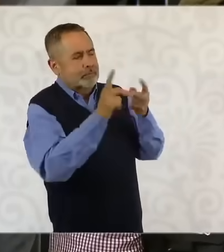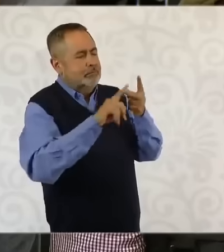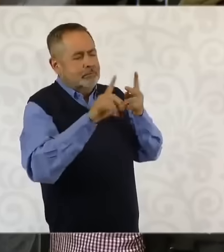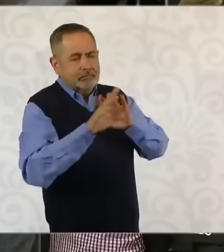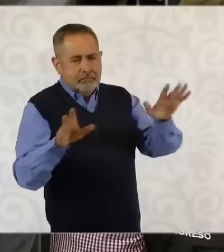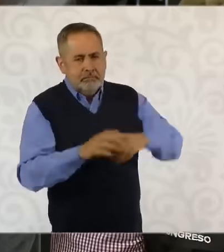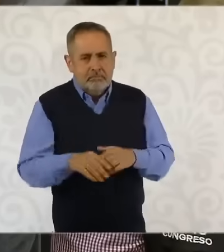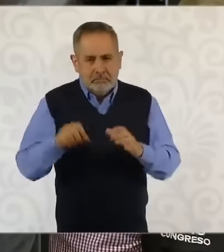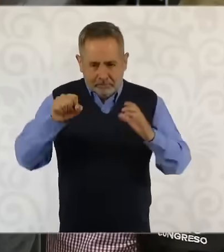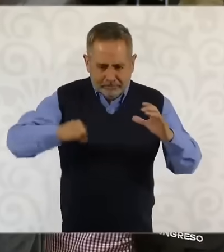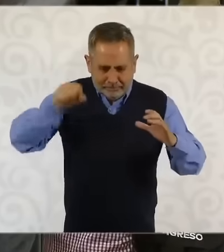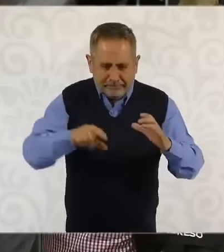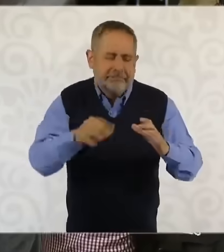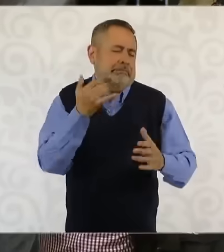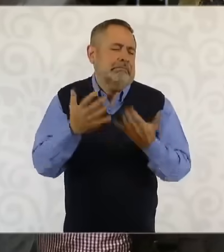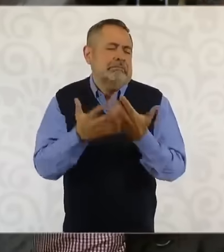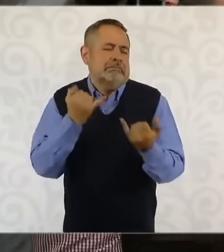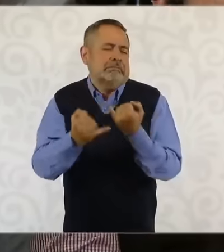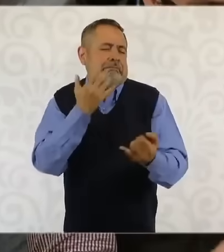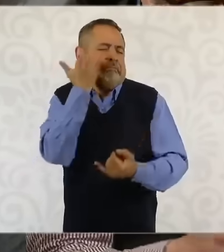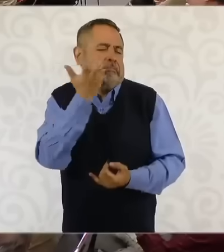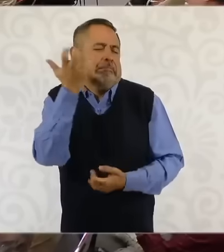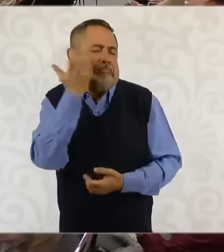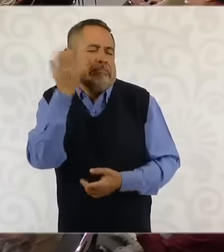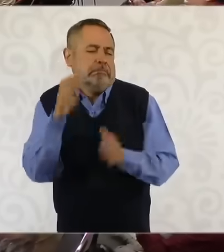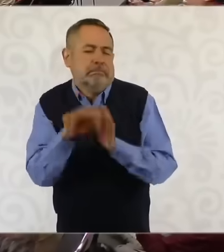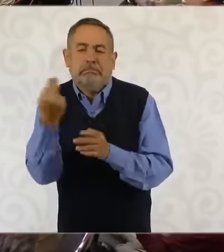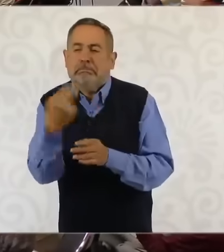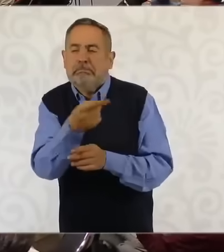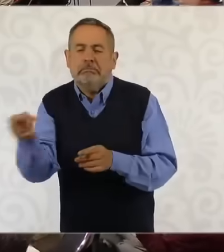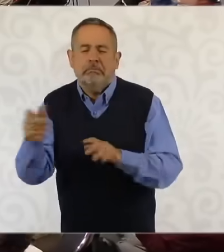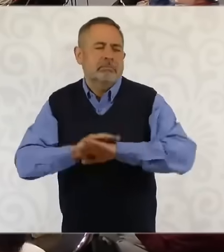la tómbola está mañada pero bueno no lo que le quiero decir ¿usted qué le hiciste a gente